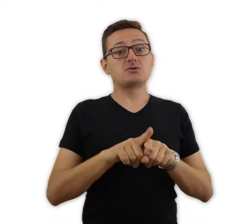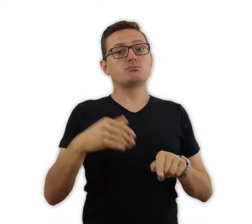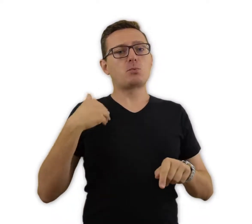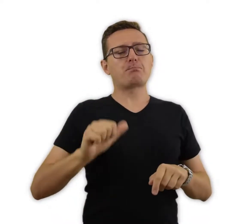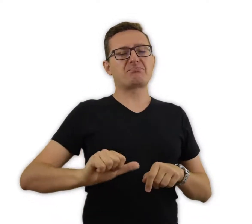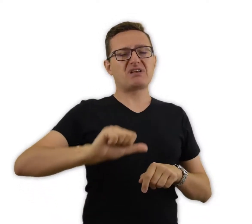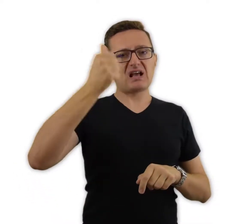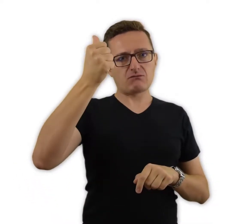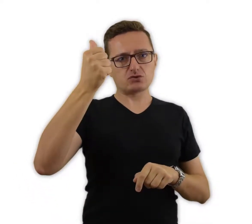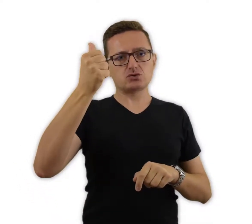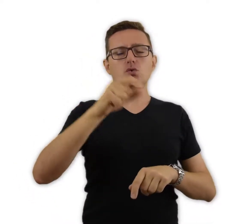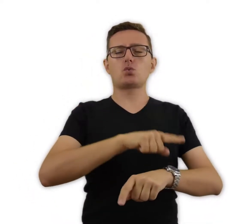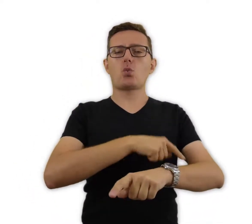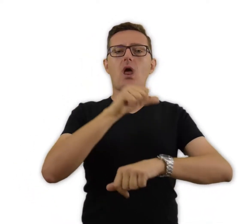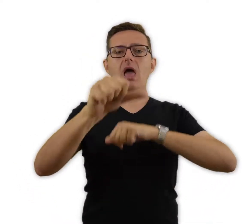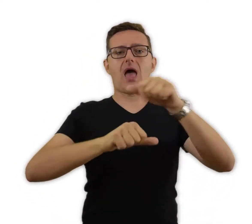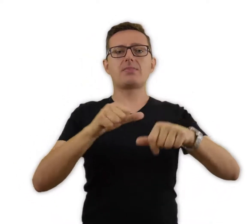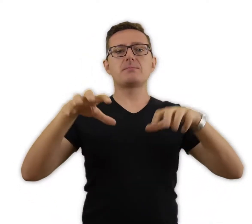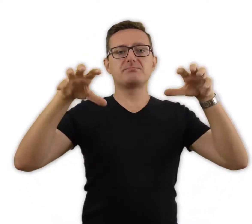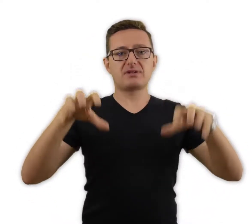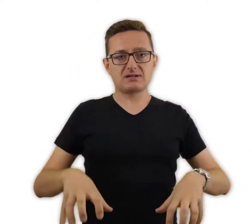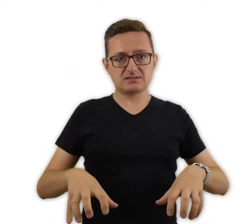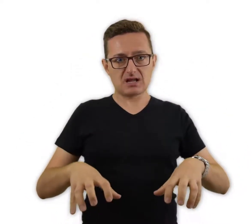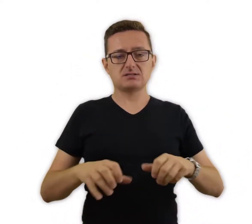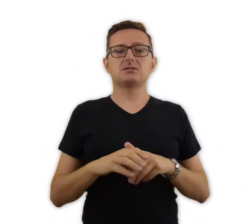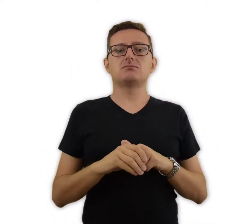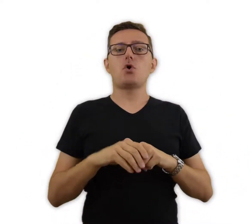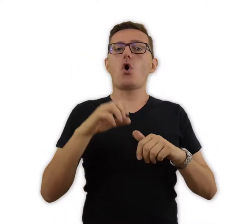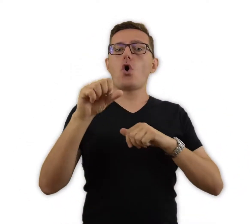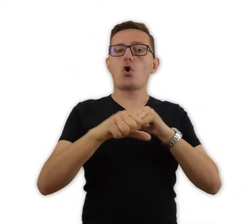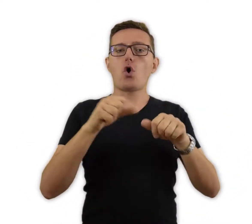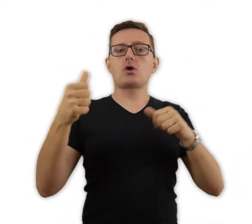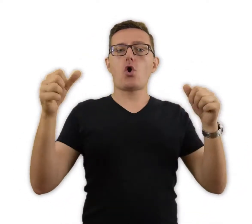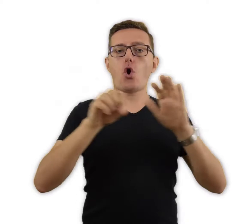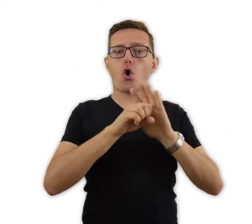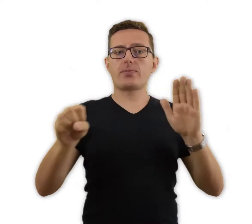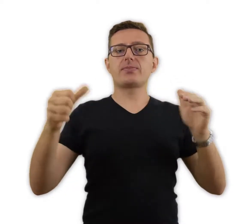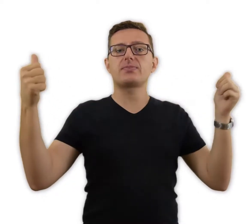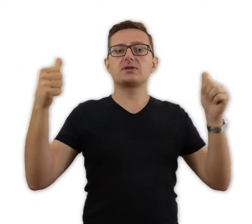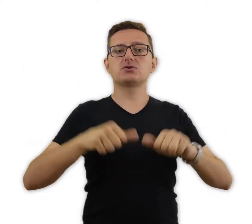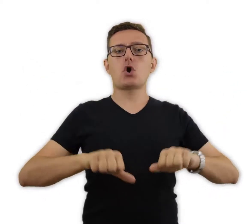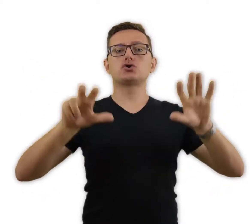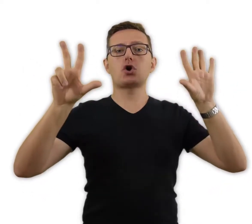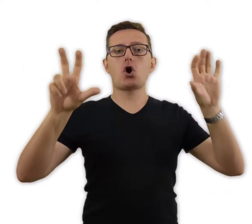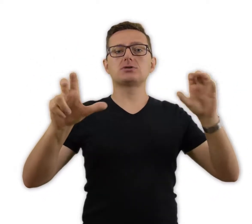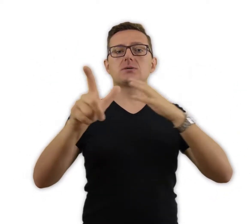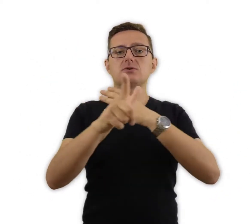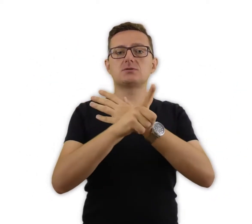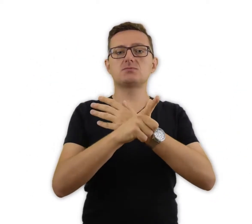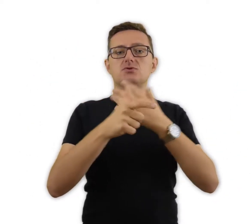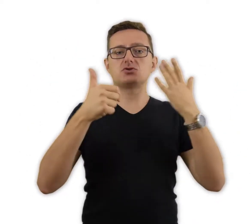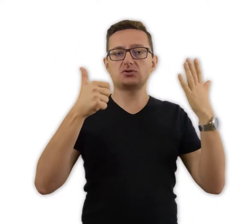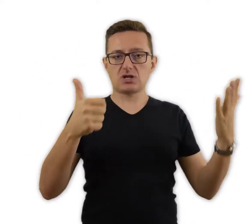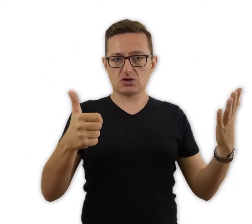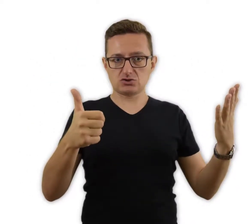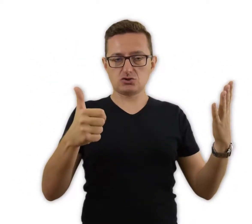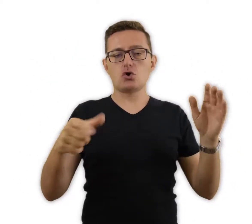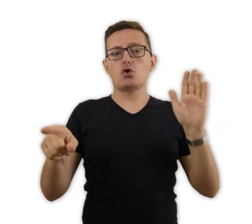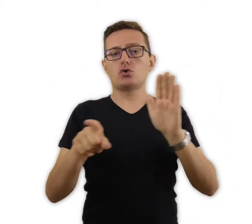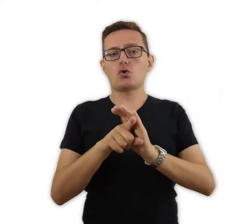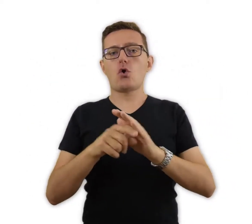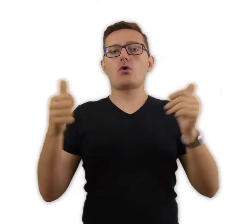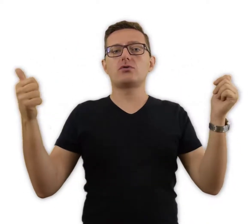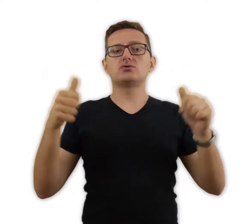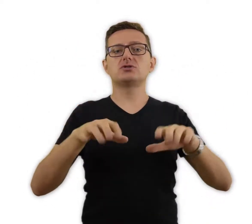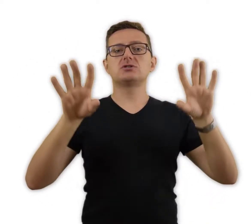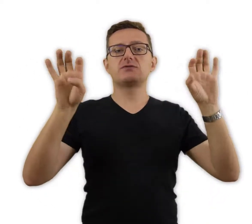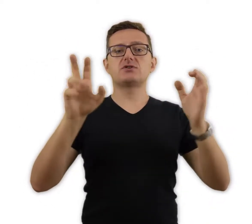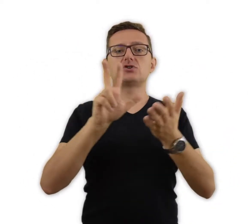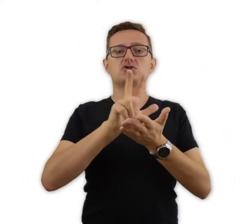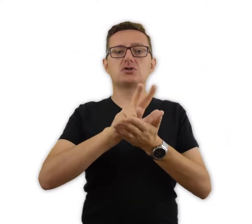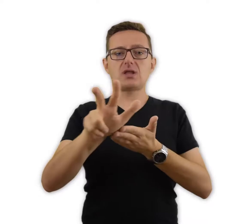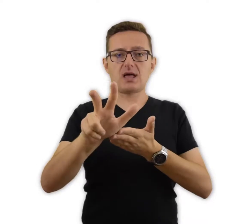Był też pierwszym, długoletnim prezesem tego stowarzyszenia w latach 1876 - 1913.